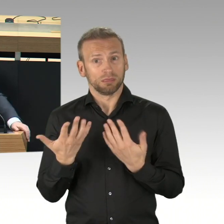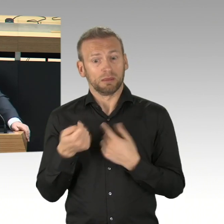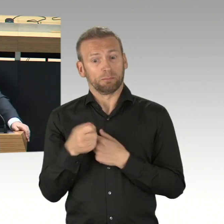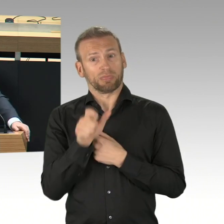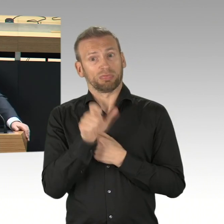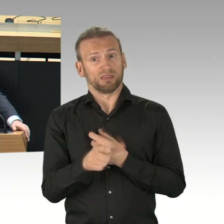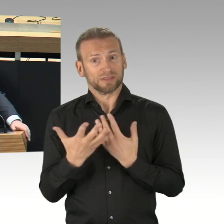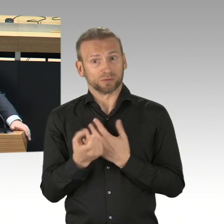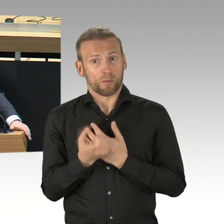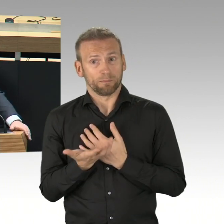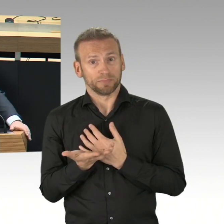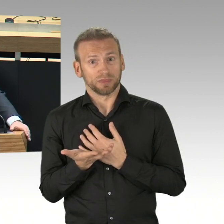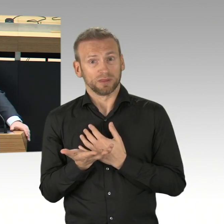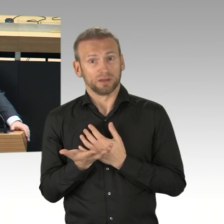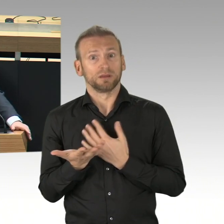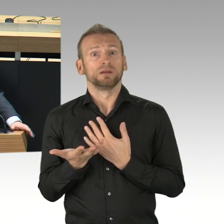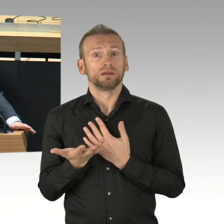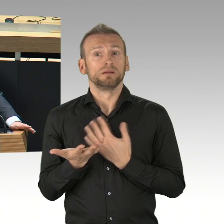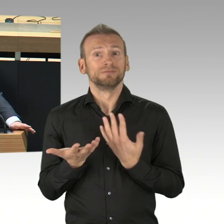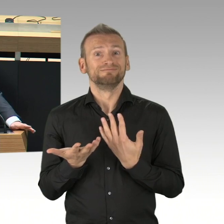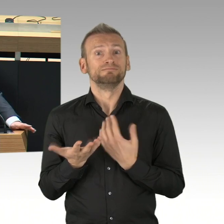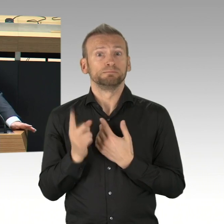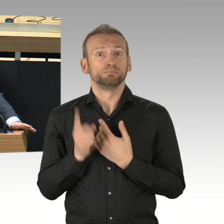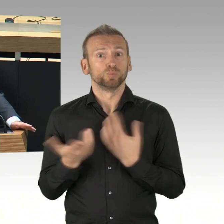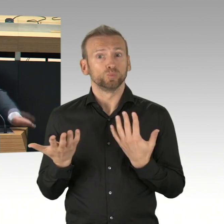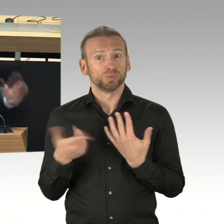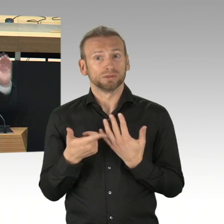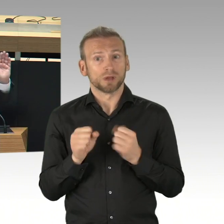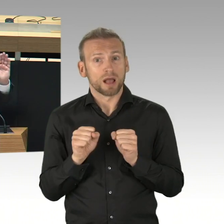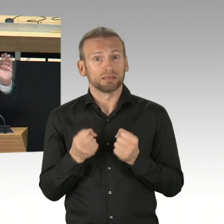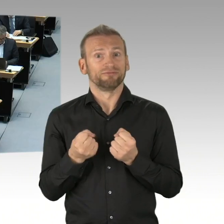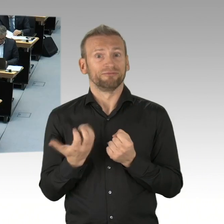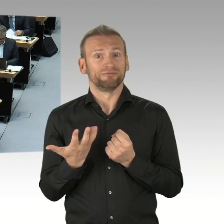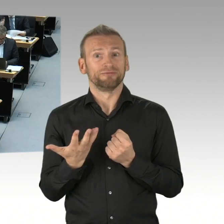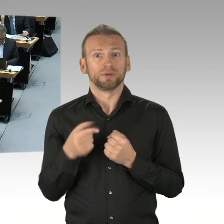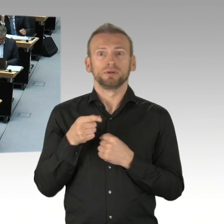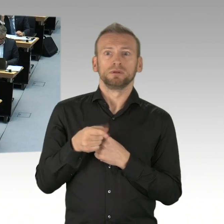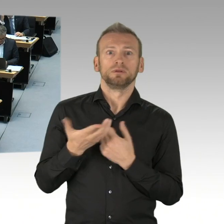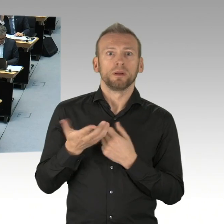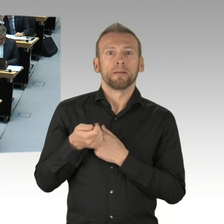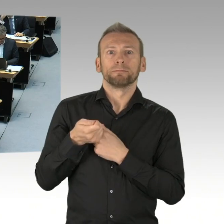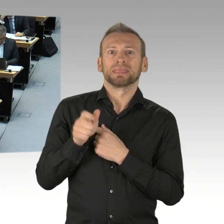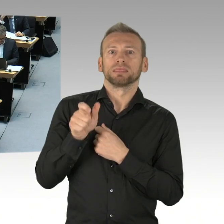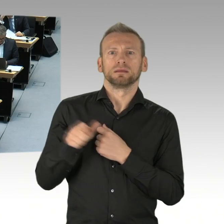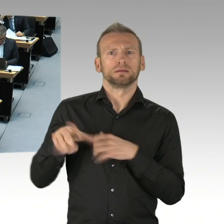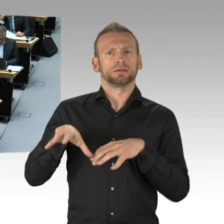(Beifall) Sie haben doch mit Rechtsstaat nichts zu tun. Klären Sie mich doch bitte nicht über Rechtsstaat auf.